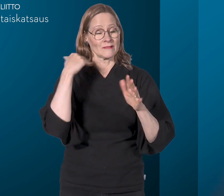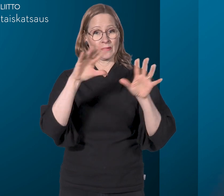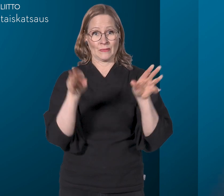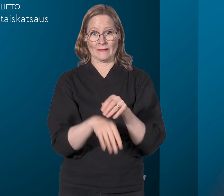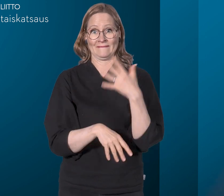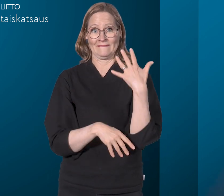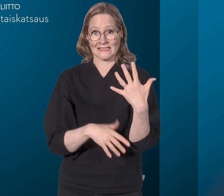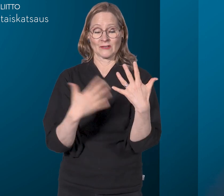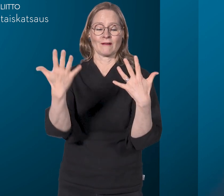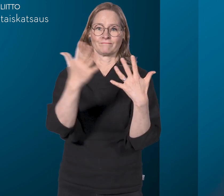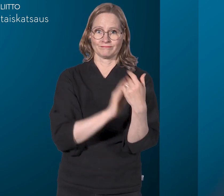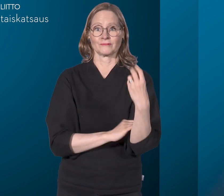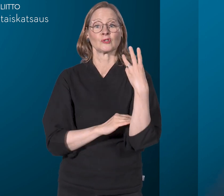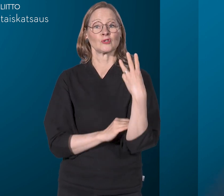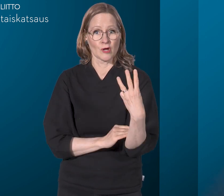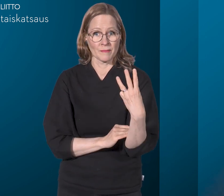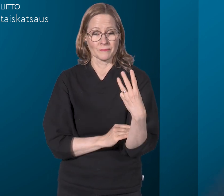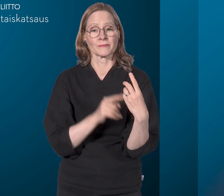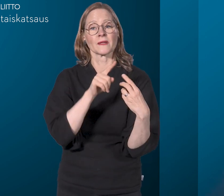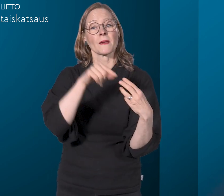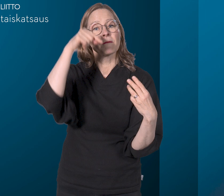on entisen viiden sijaan enää kolme: